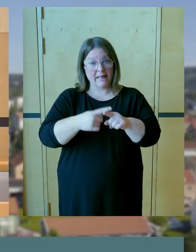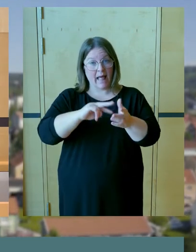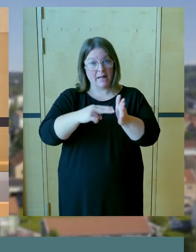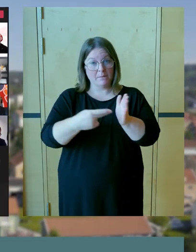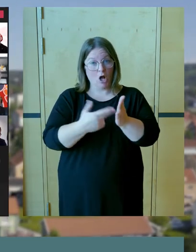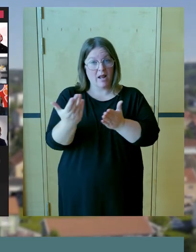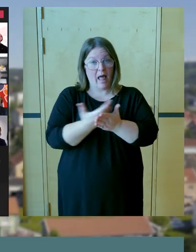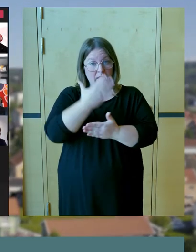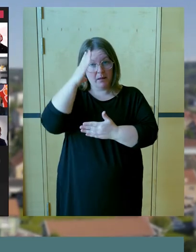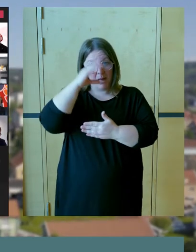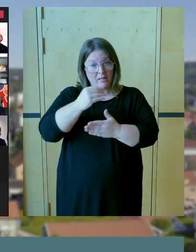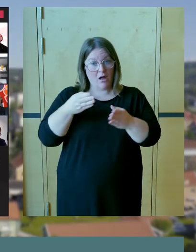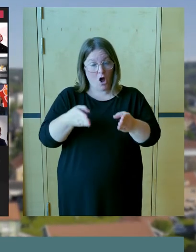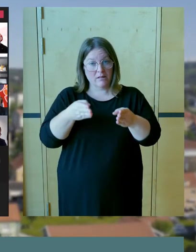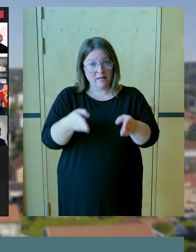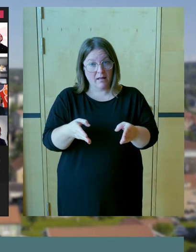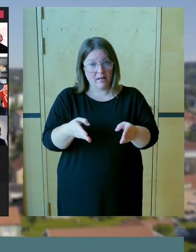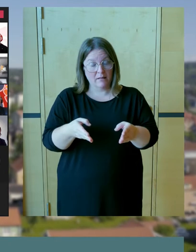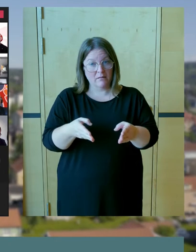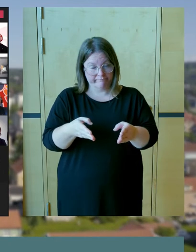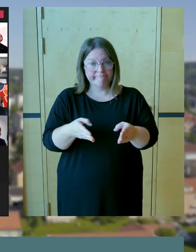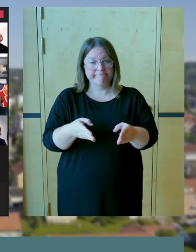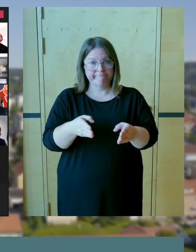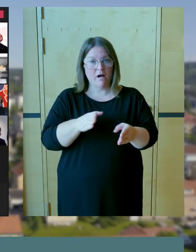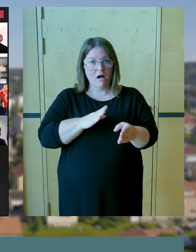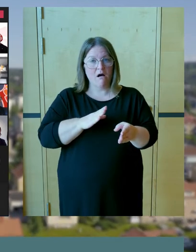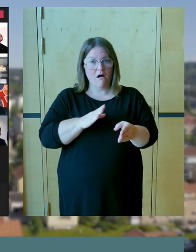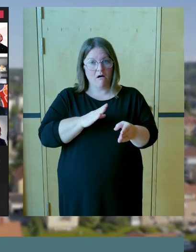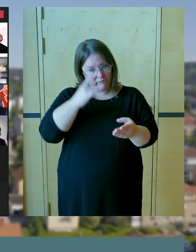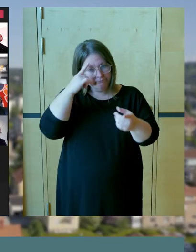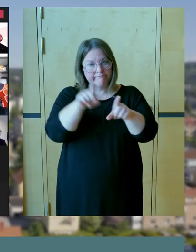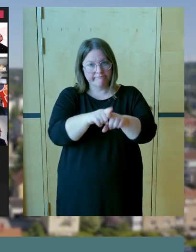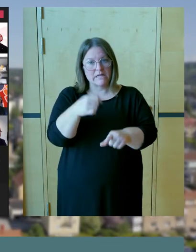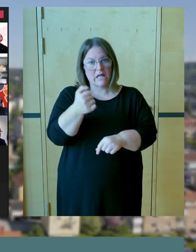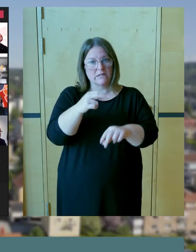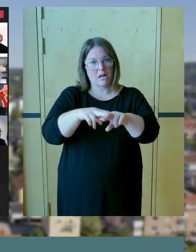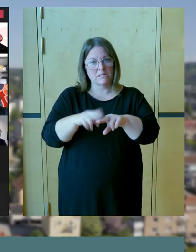Den media ju bara 60 platser Media720 Sa att